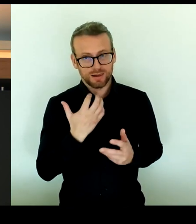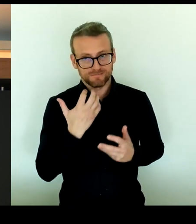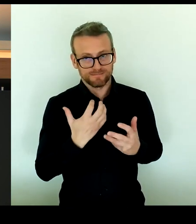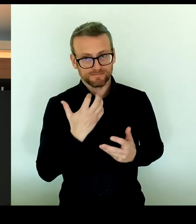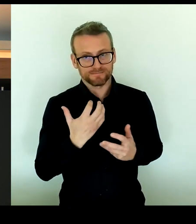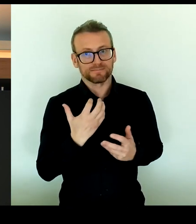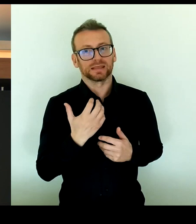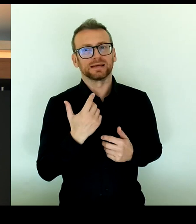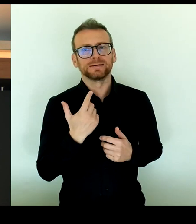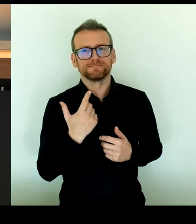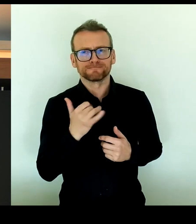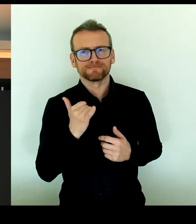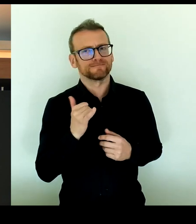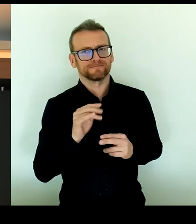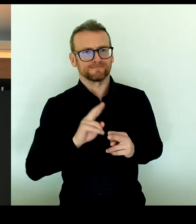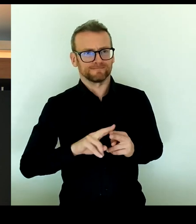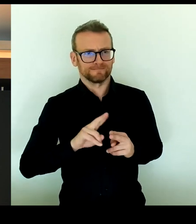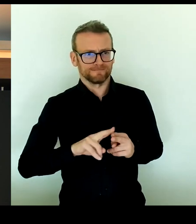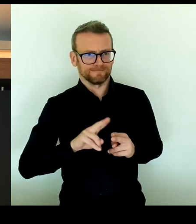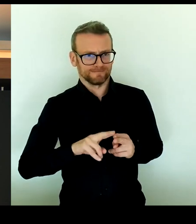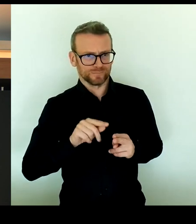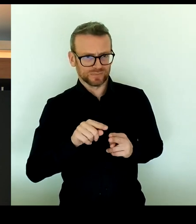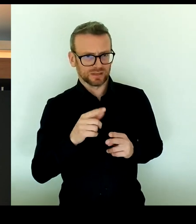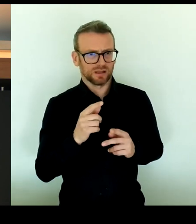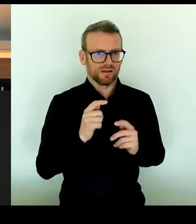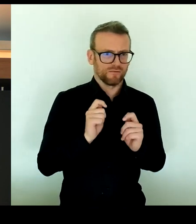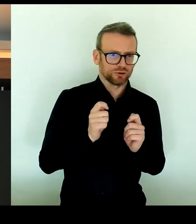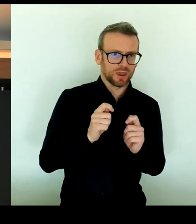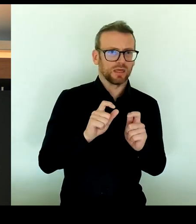Und wo wir bis heute nicht wissen, in welche unerwünschten